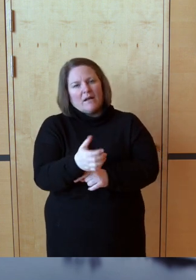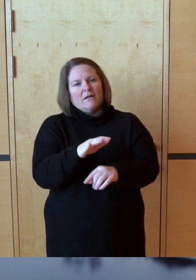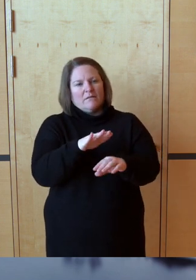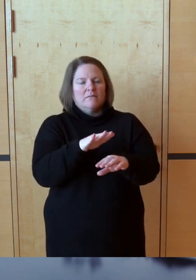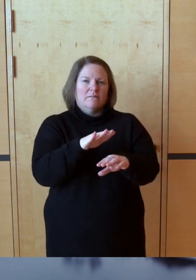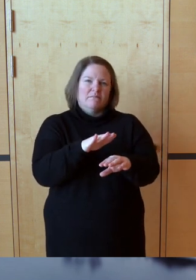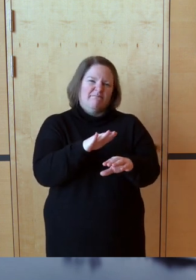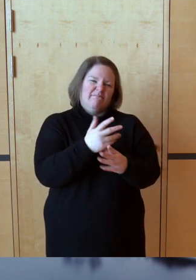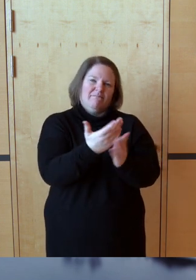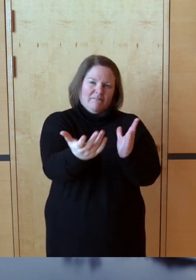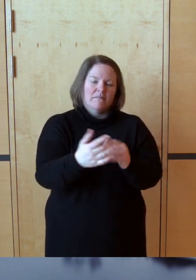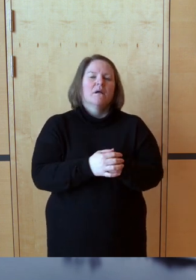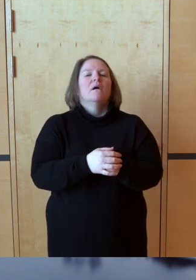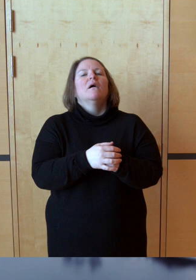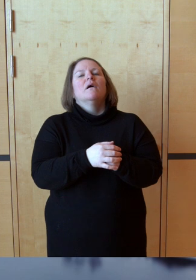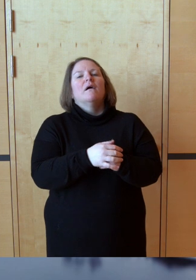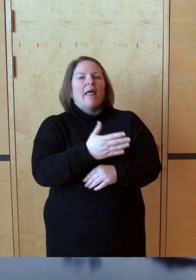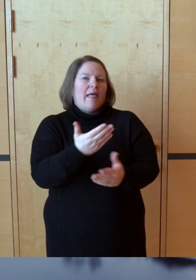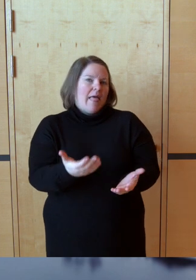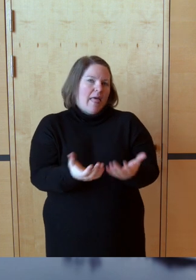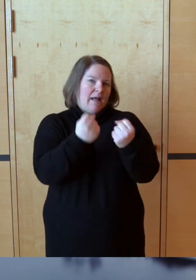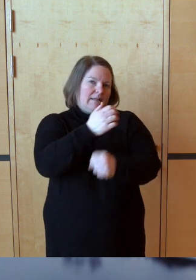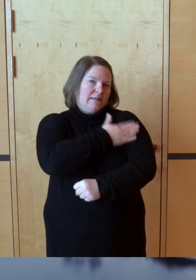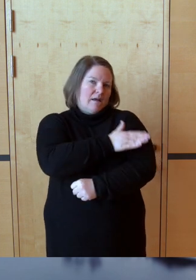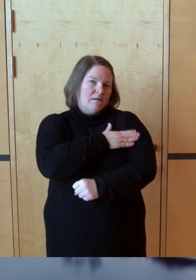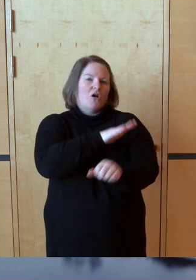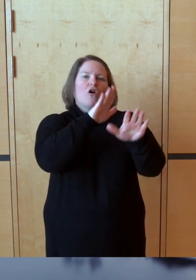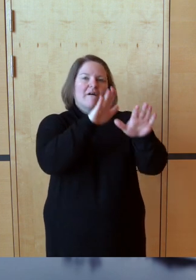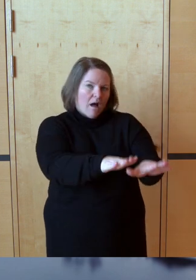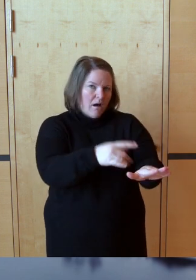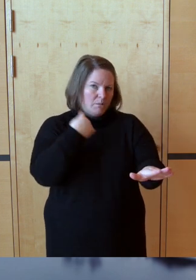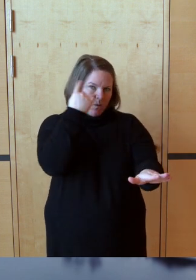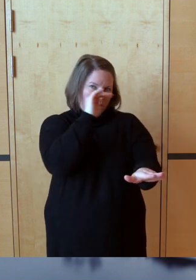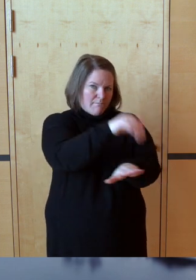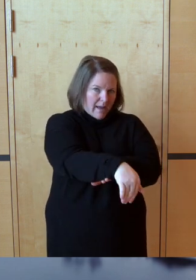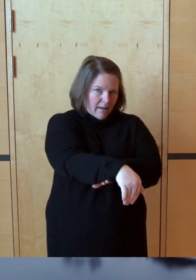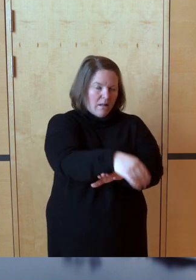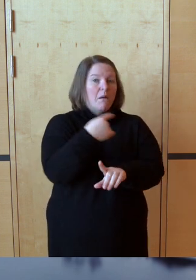Att Räddningstjänsten fortsätter att vara lokaliserad på Solbacken samt att kommunfullmäktige